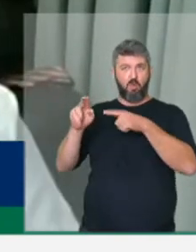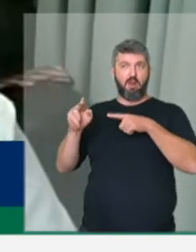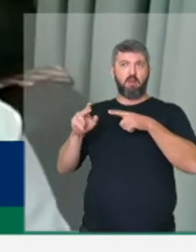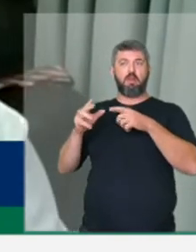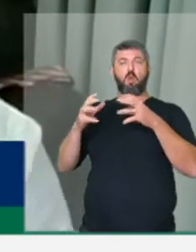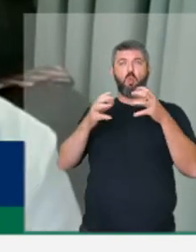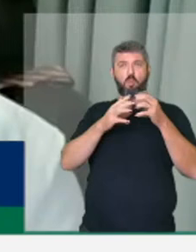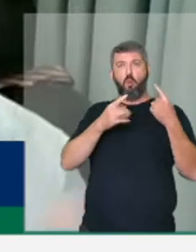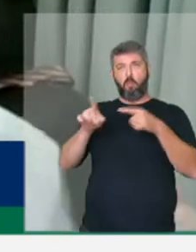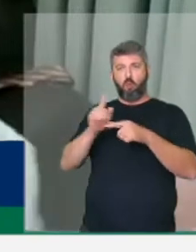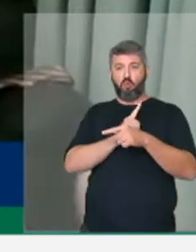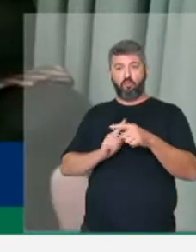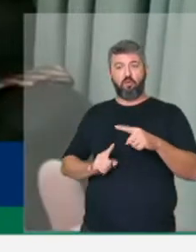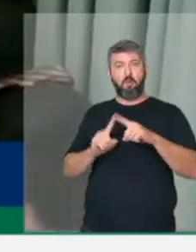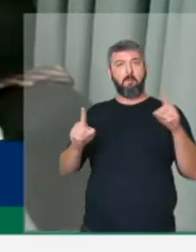FAVOR DE NADA. GRATO, NOBRE